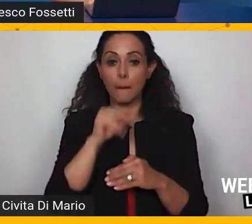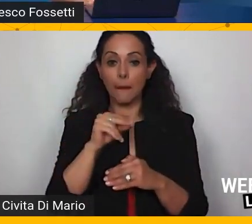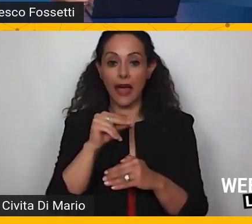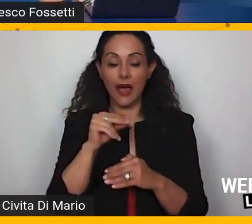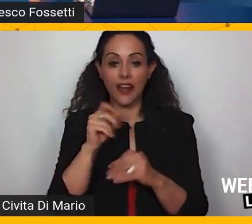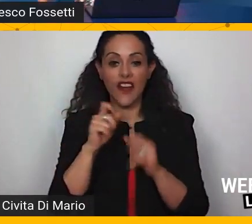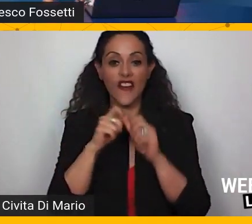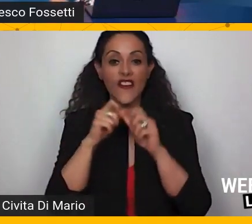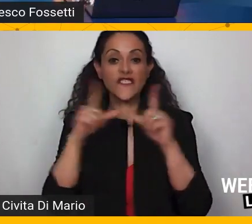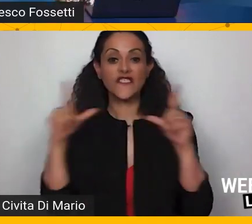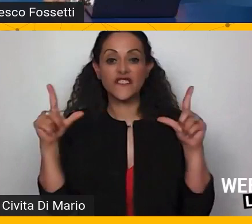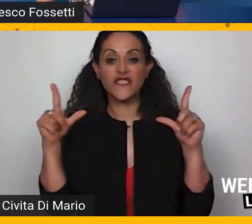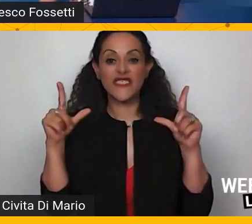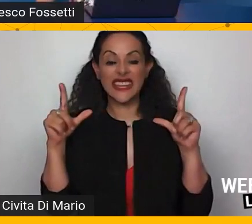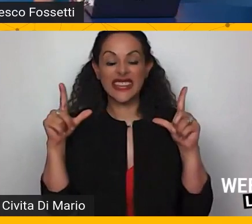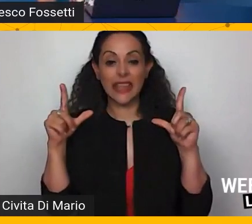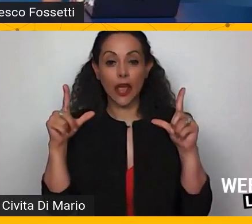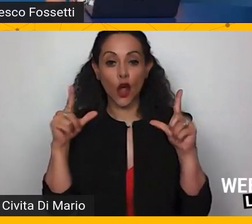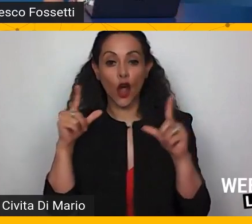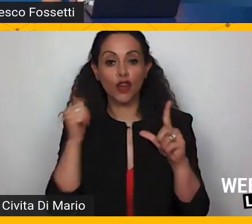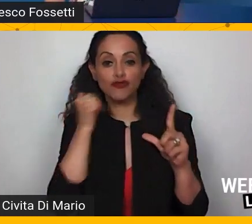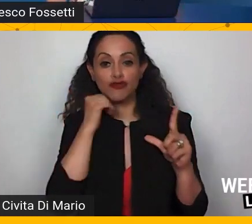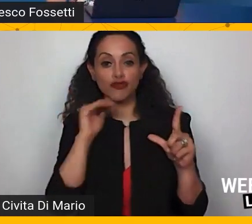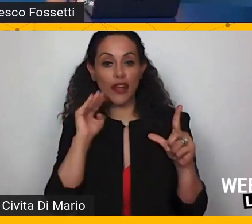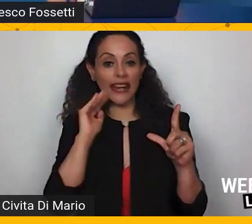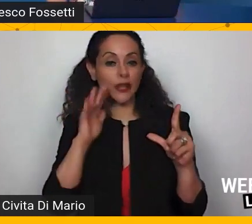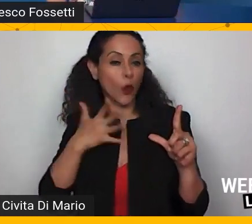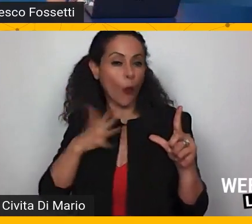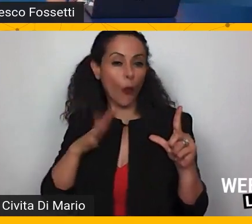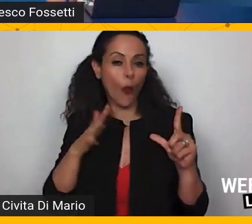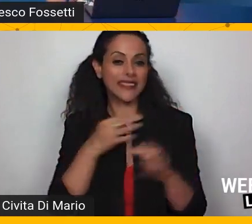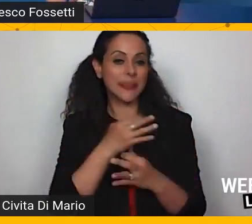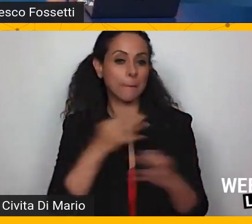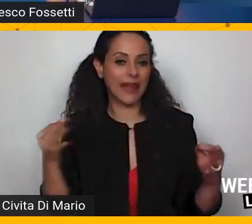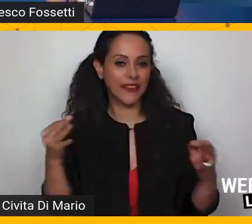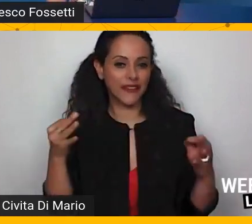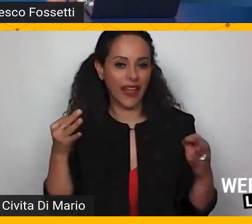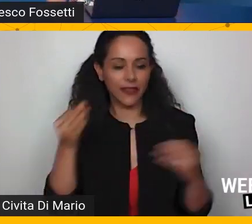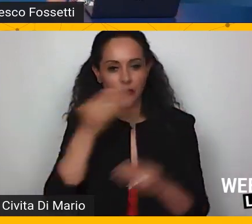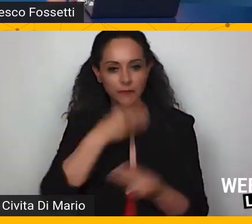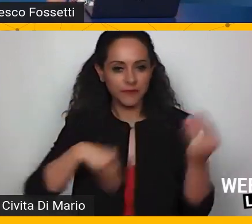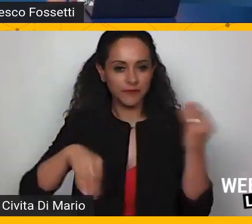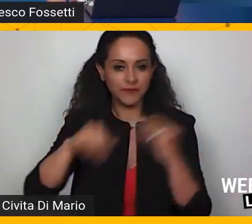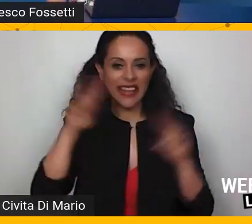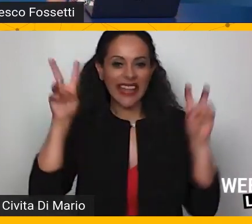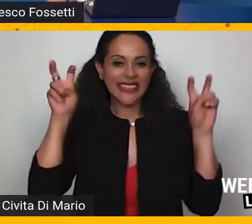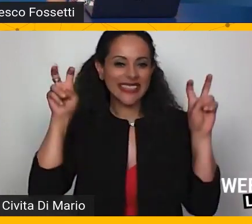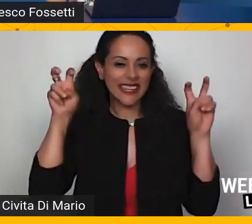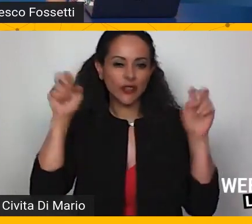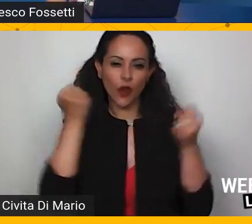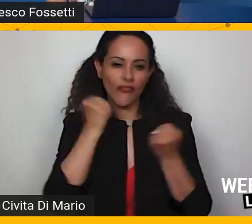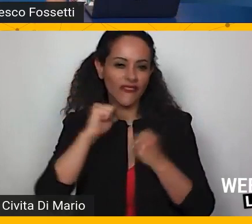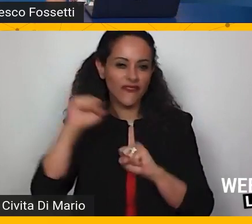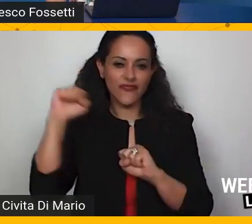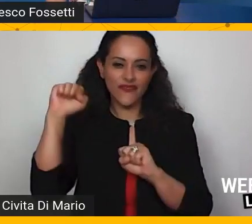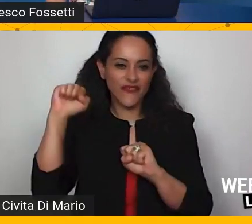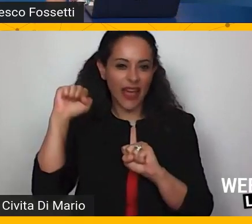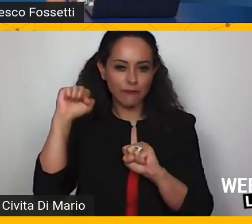parleremo di un videogenitore quasi perfetto parafrasando eh un titolo famosissimo degli